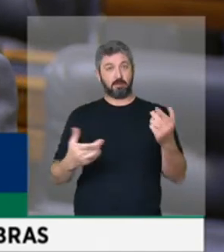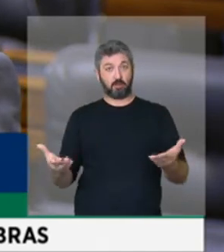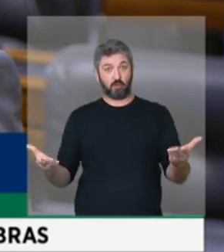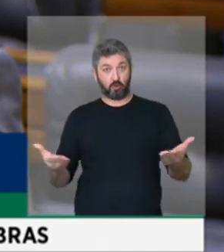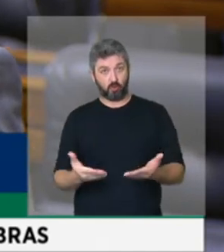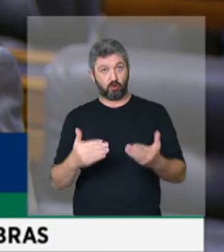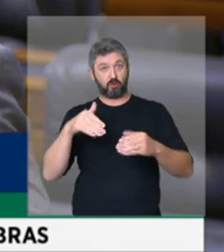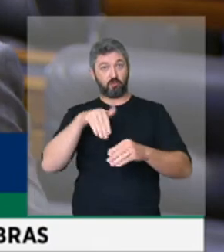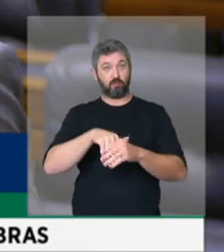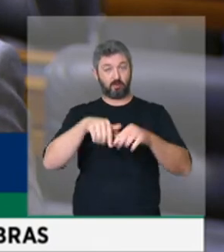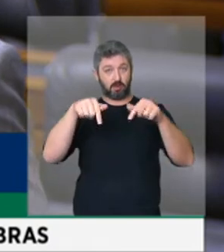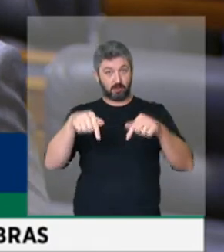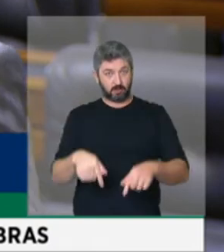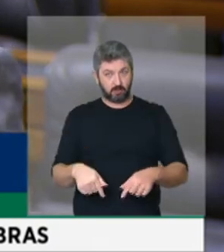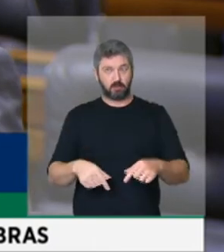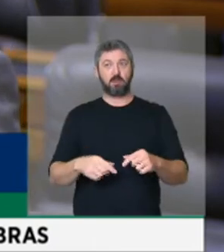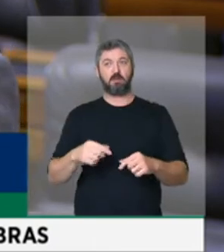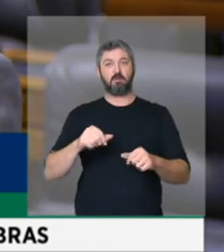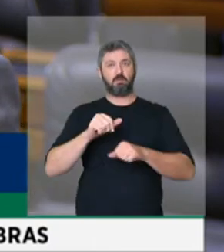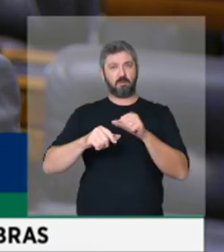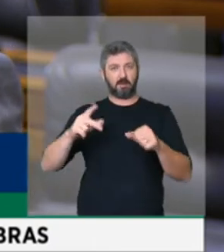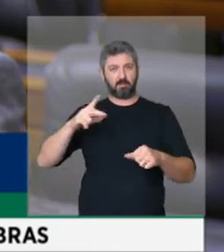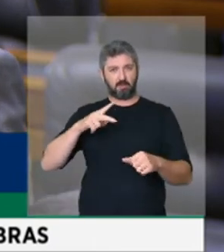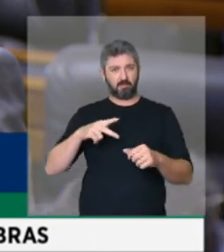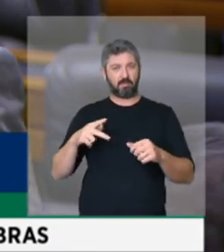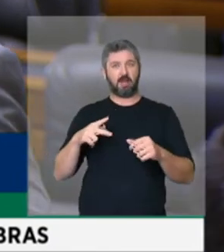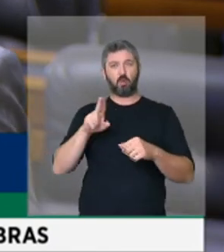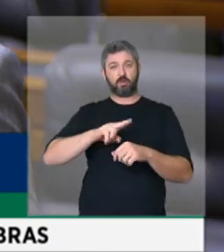ORIENTA... CIDADANIA? -- [DEPUTADO]: CIDADANIA, PRESIDENTE, ORIENTA O VOTO NÃO... NÓS...